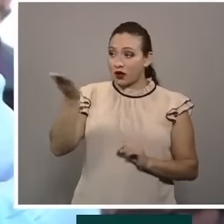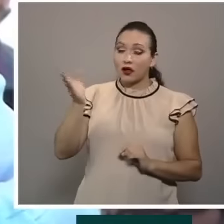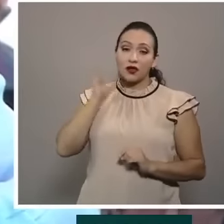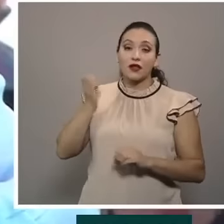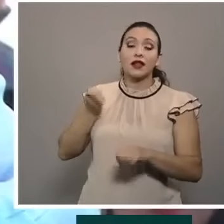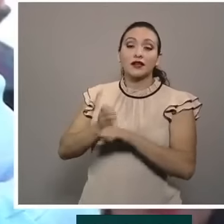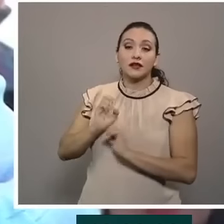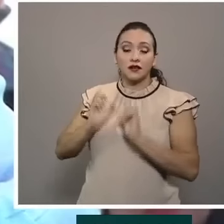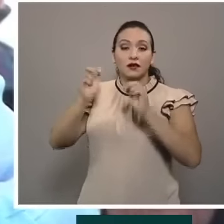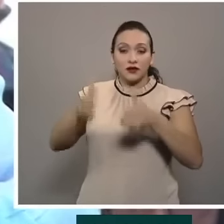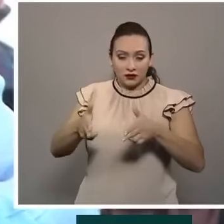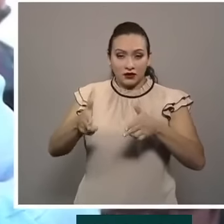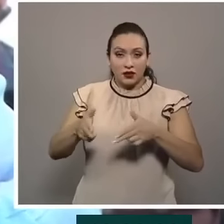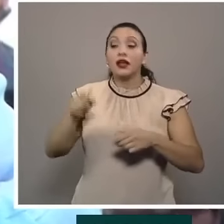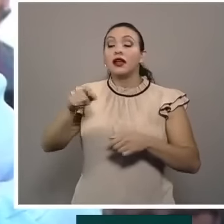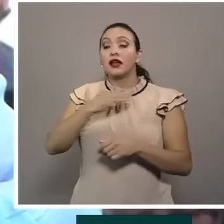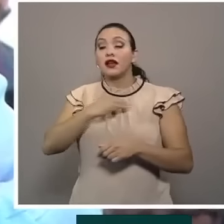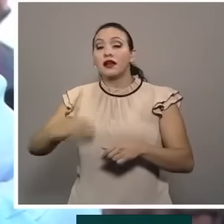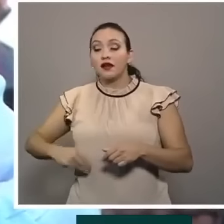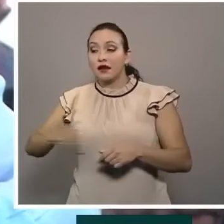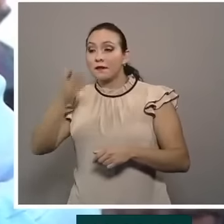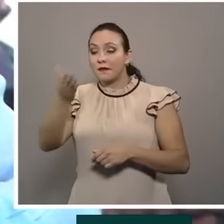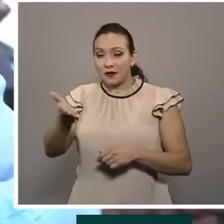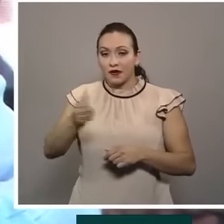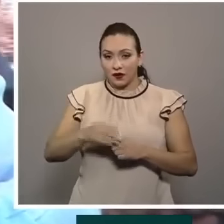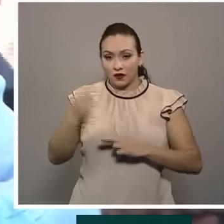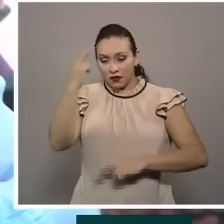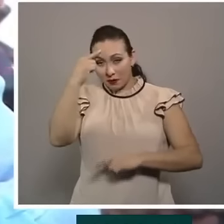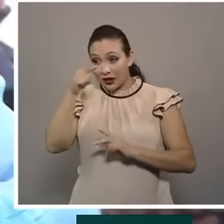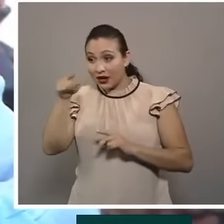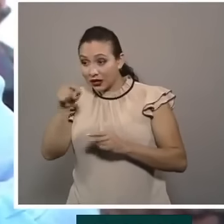y al Ayuntamiento del referido municipio para que les fuera reconocida su calidad de sujeto